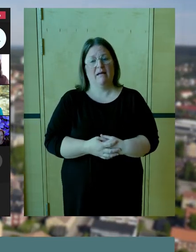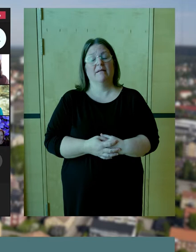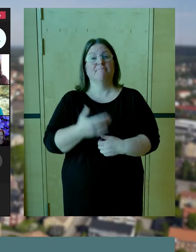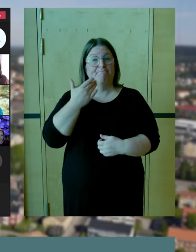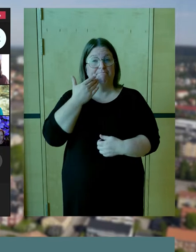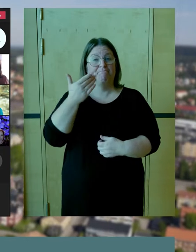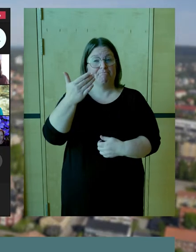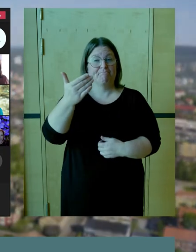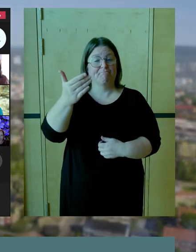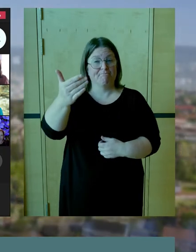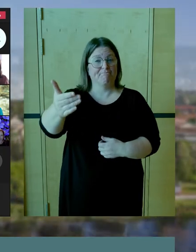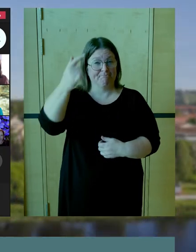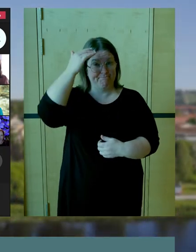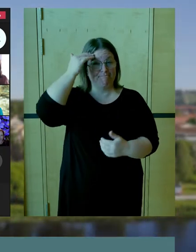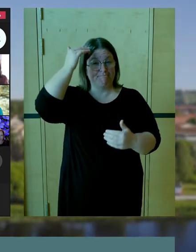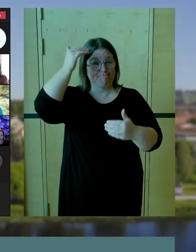Kommunen även om